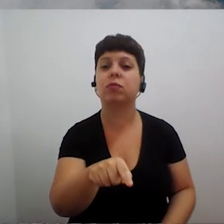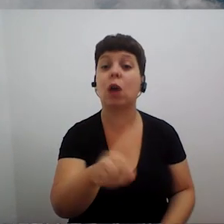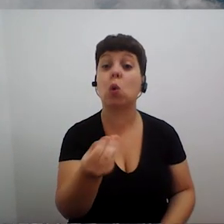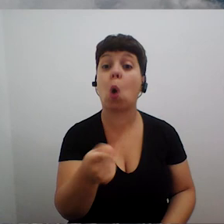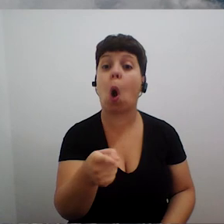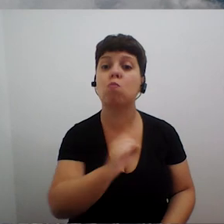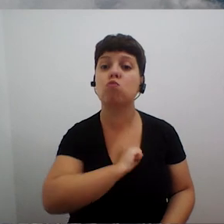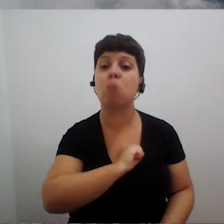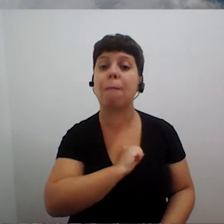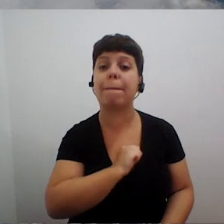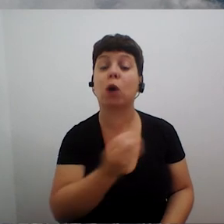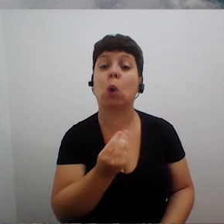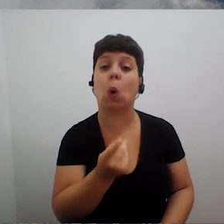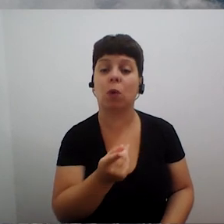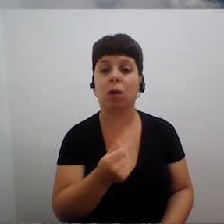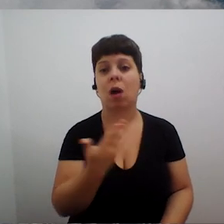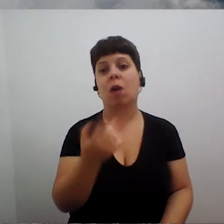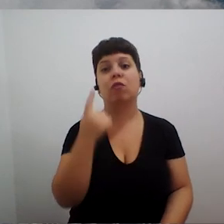daqueles seres que estão ali sendo destruídos, como, por exemplo,